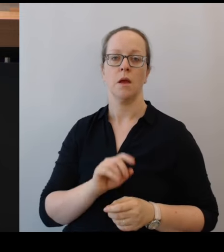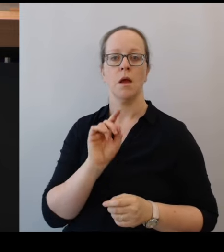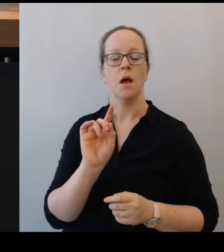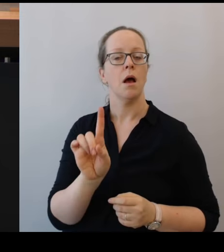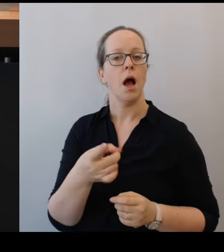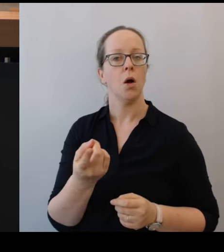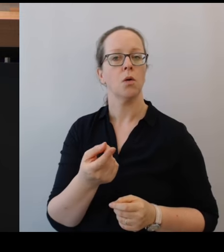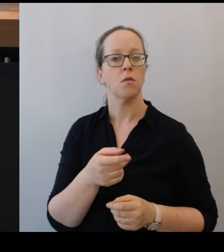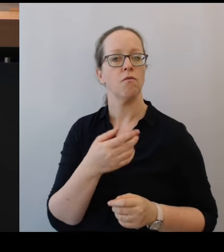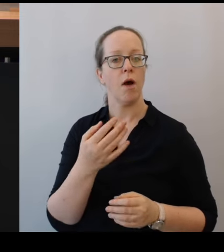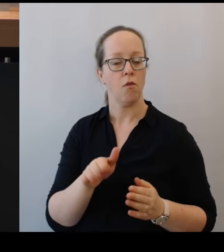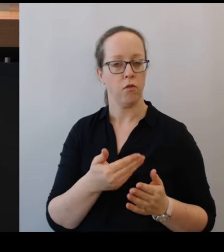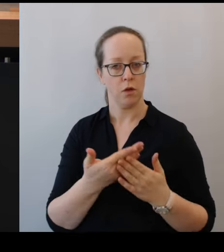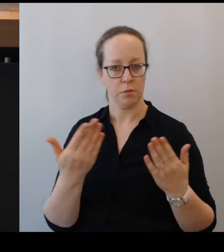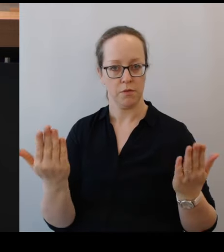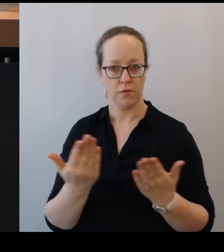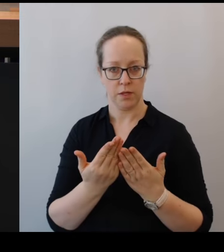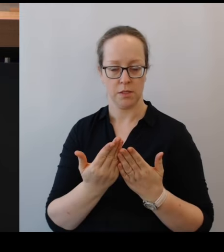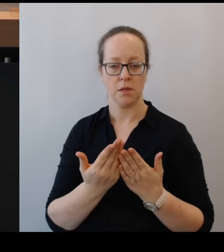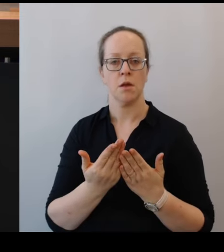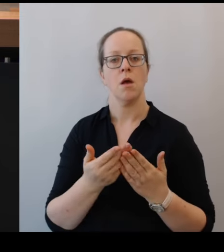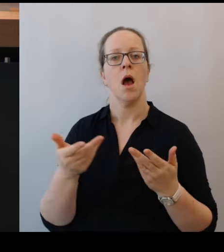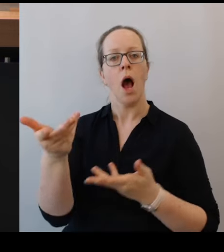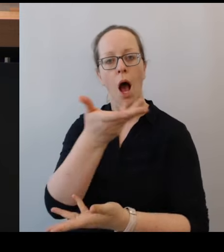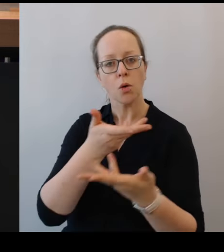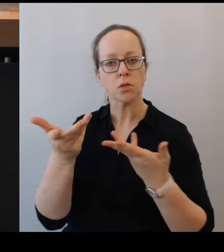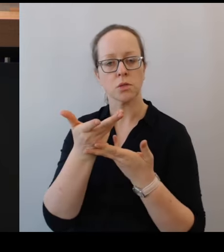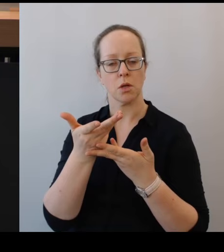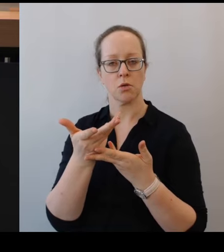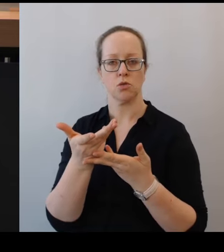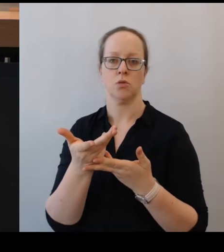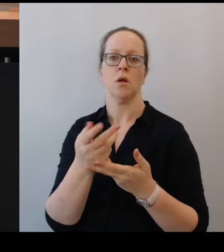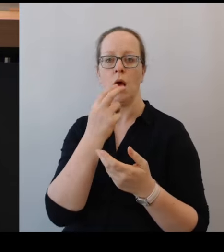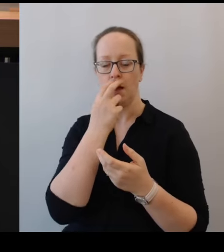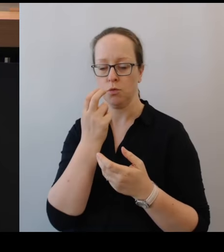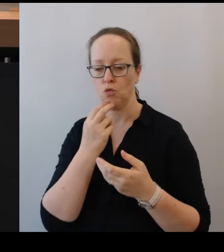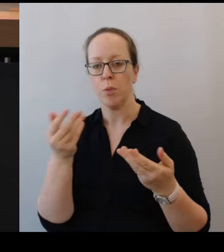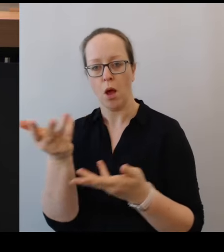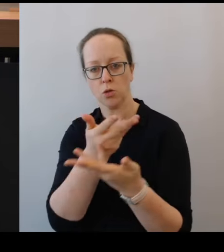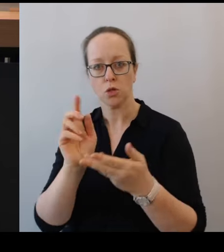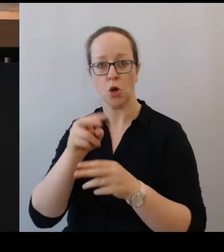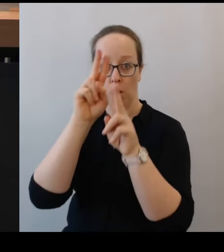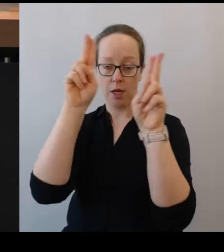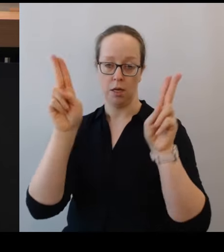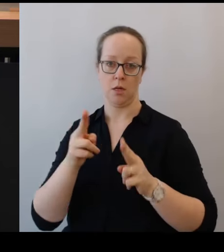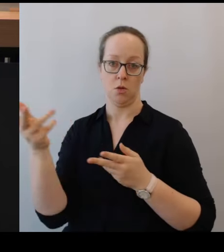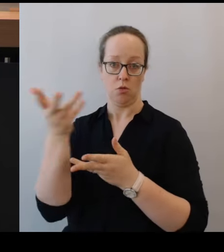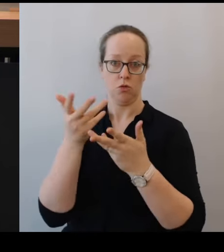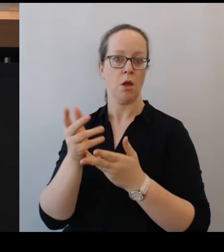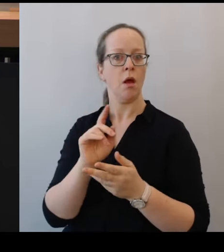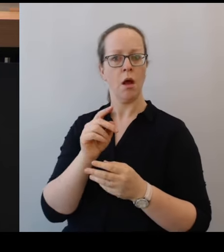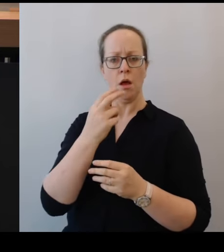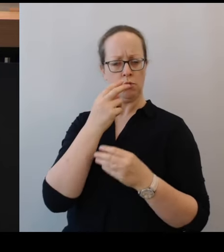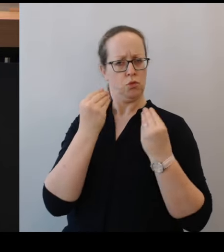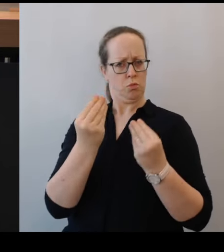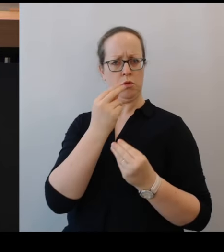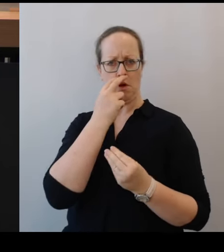Oft wissen Azubis gar nicht, dass sie die Möglichkeit haben, einen Austausch im Ausland zu machen. Hierbei kann das Azubiwerk ebenfalls beraten.